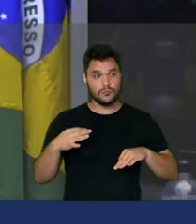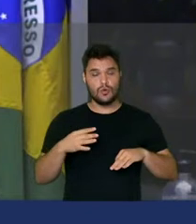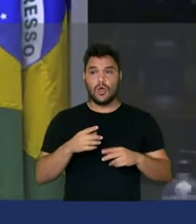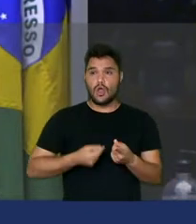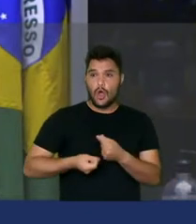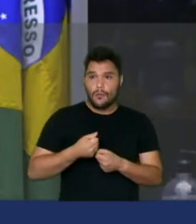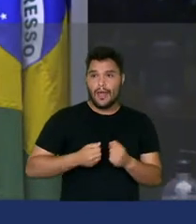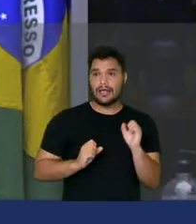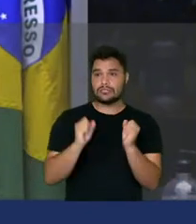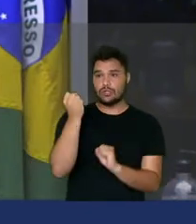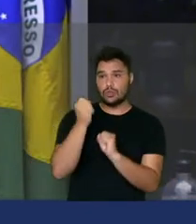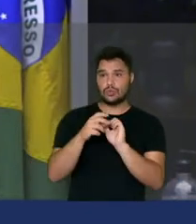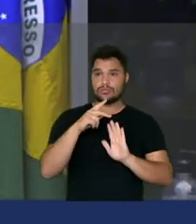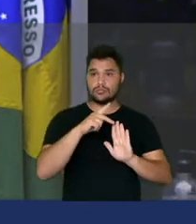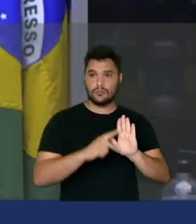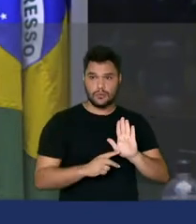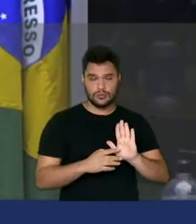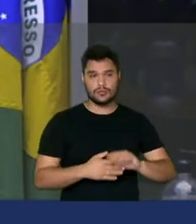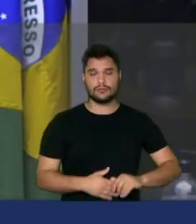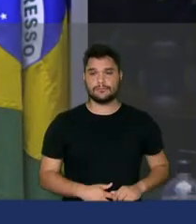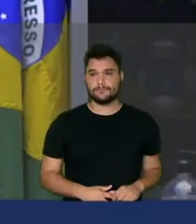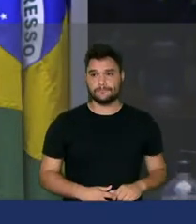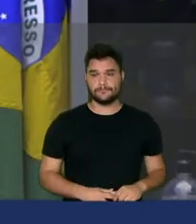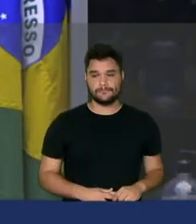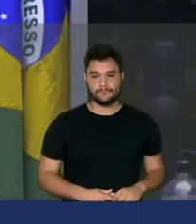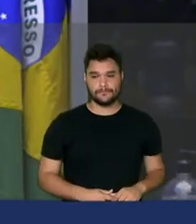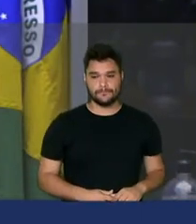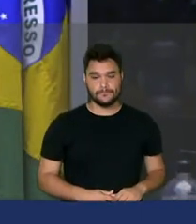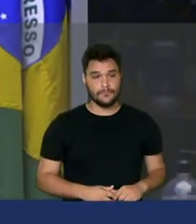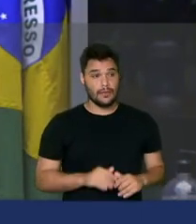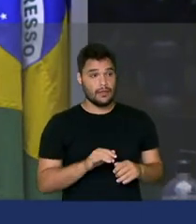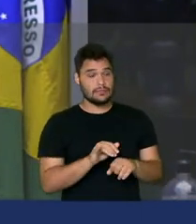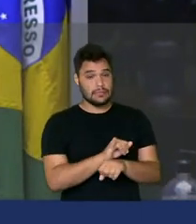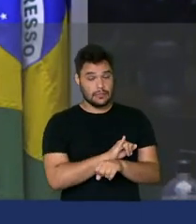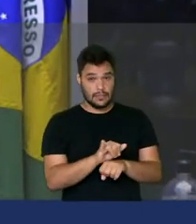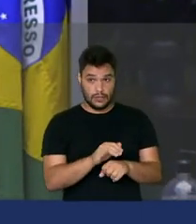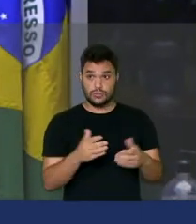MUNICIPAL DE TURISMO, COMÉ RCIO, INDÚSTRIAS E PROJETOS